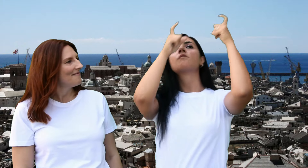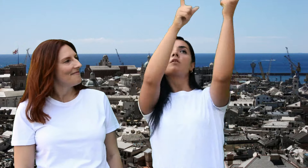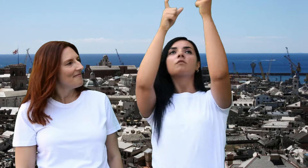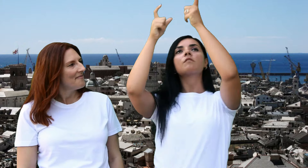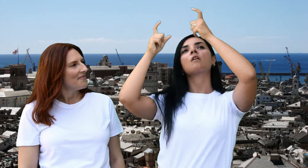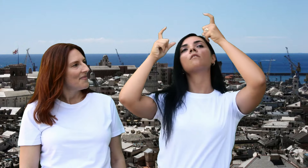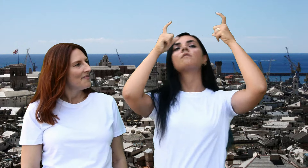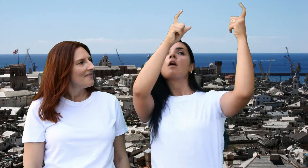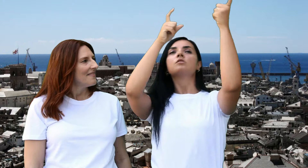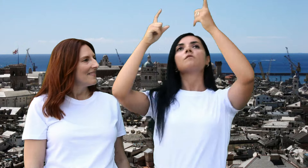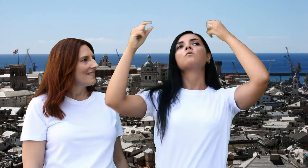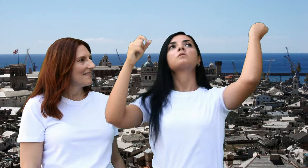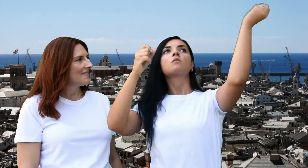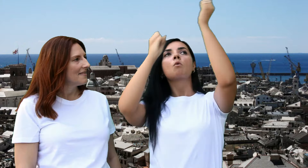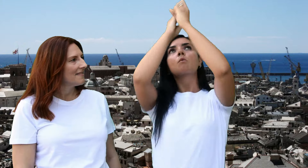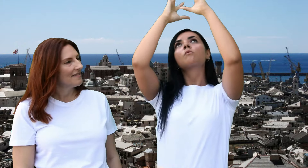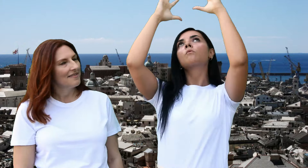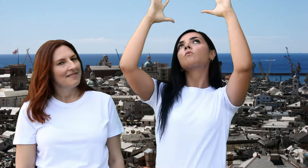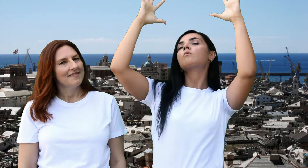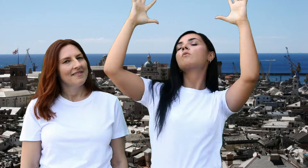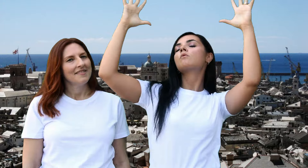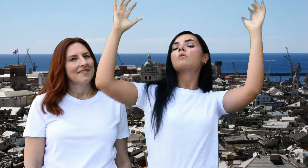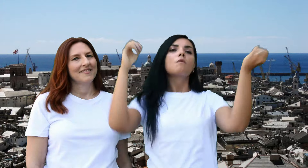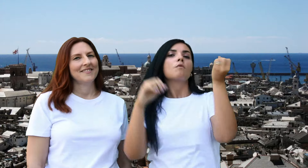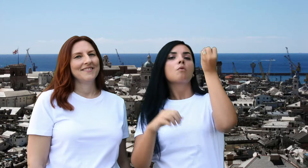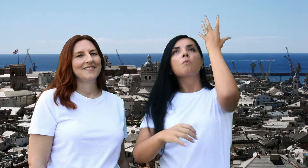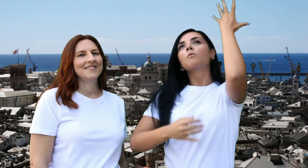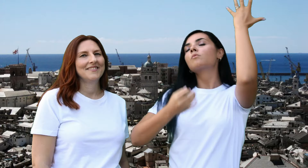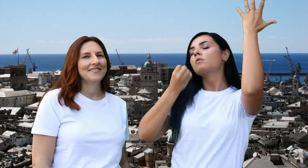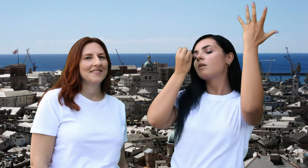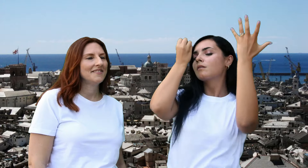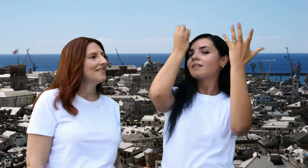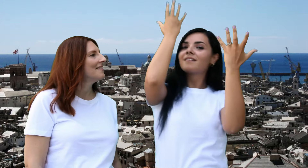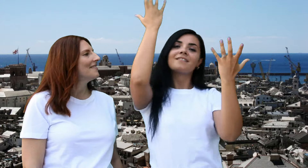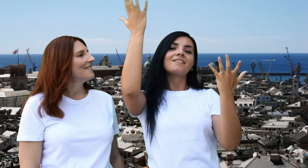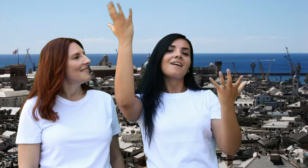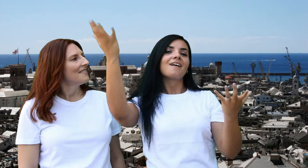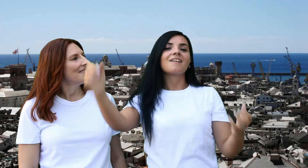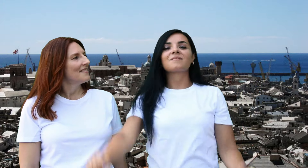Forse dentro a strani viaggi forse dietro a dei miraggi o nei paraggi della creatività